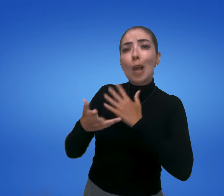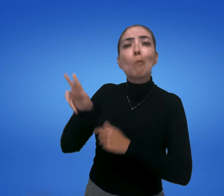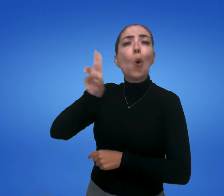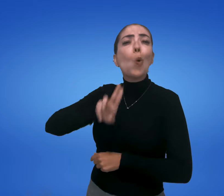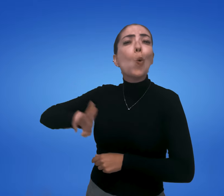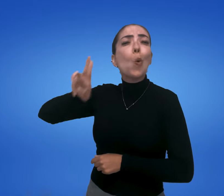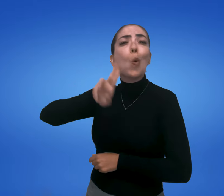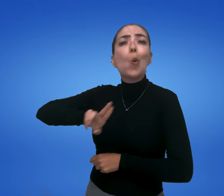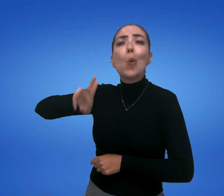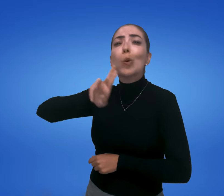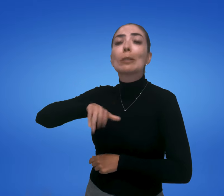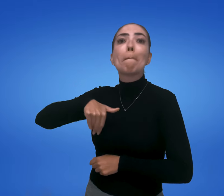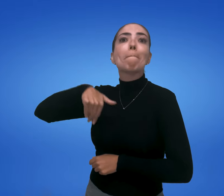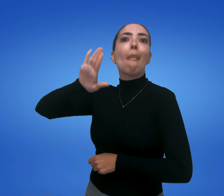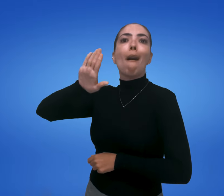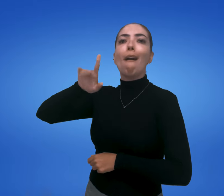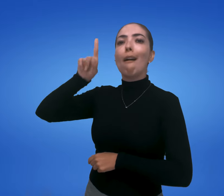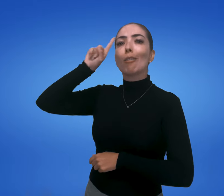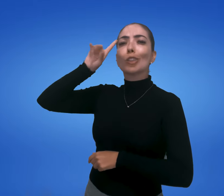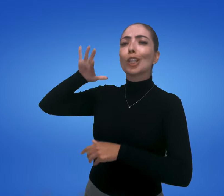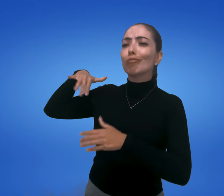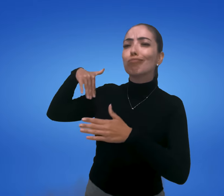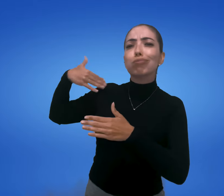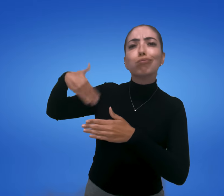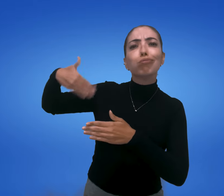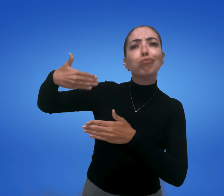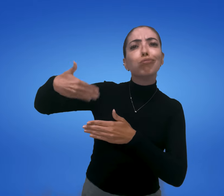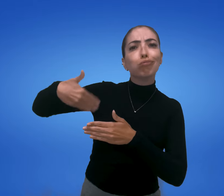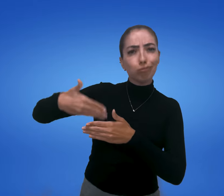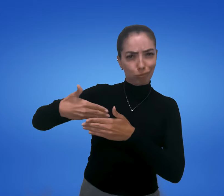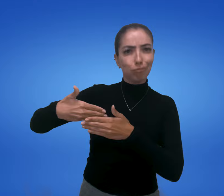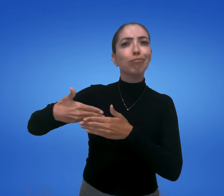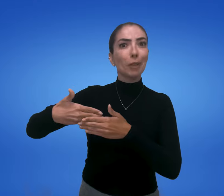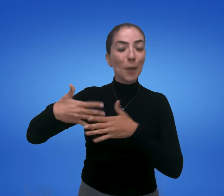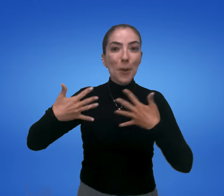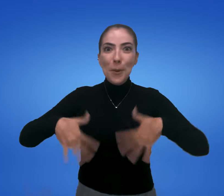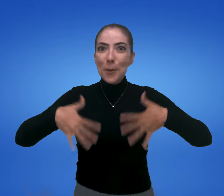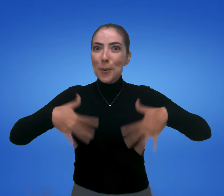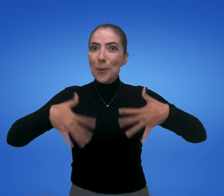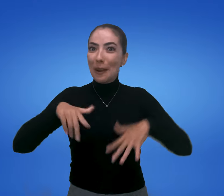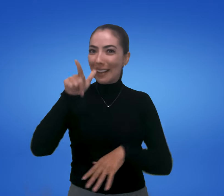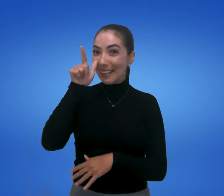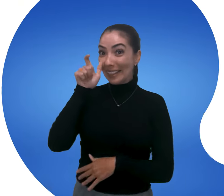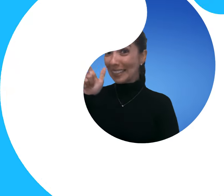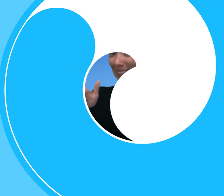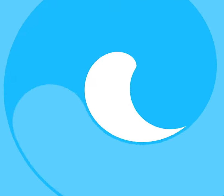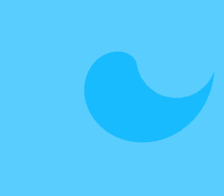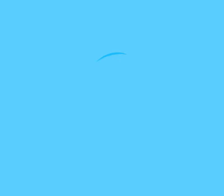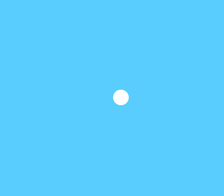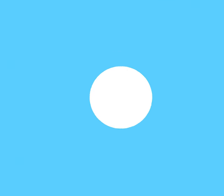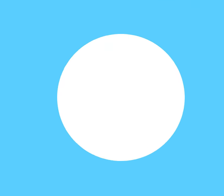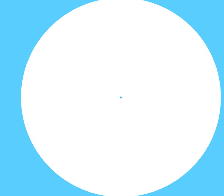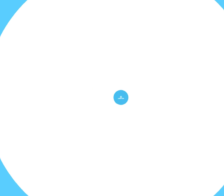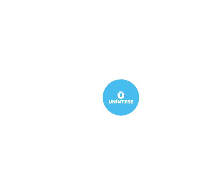aprender os principais sinais utilizados no cotidiano muito interessante não é mesmo?